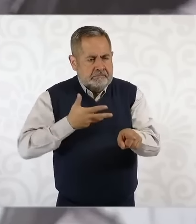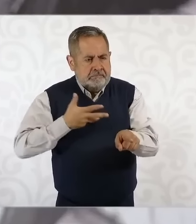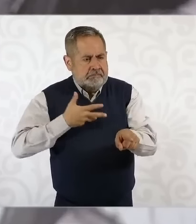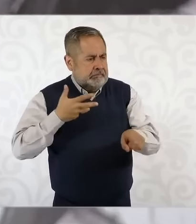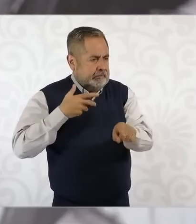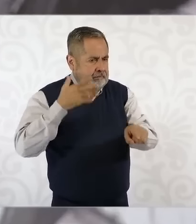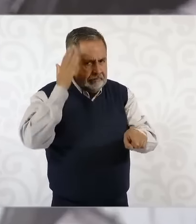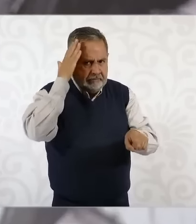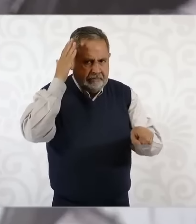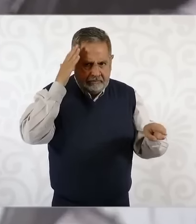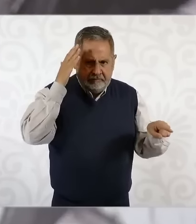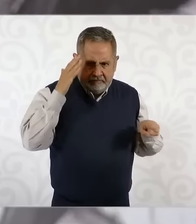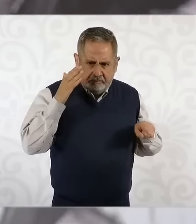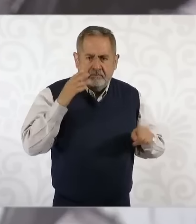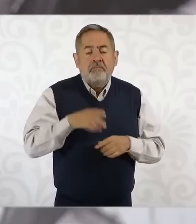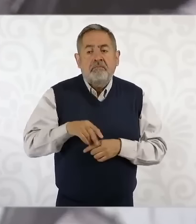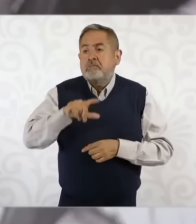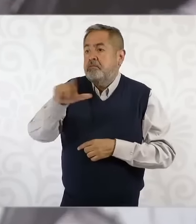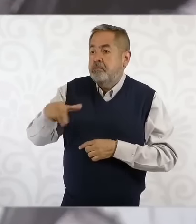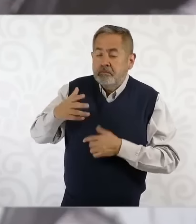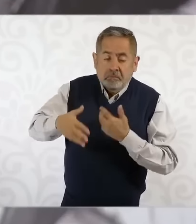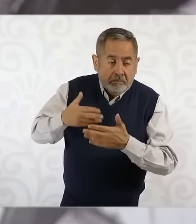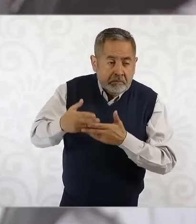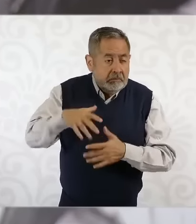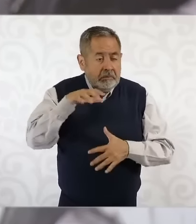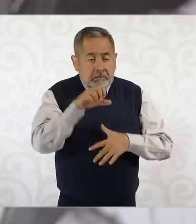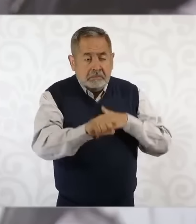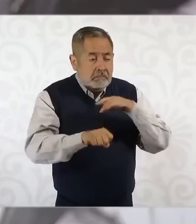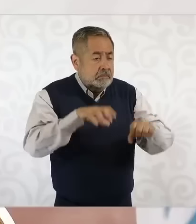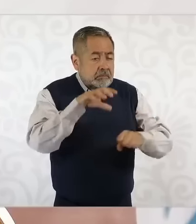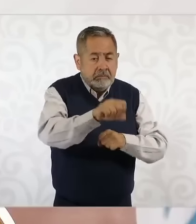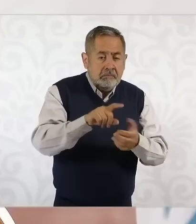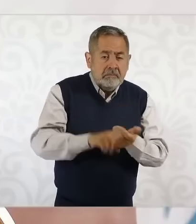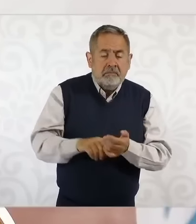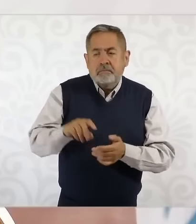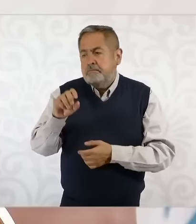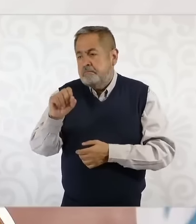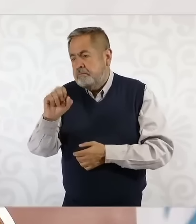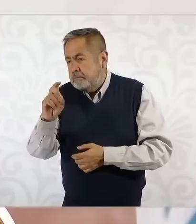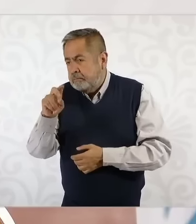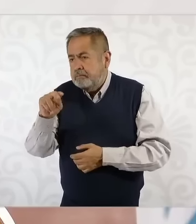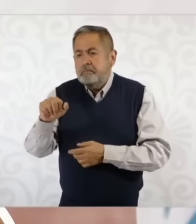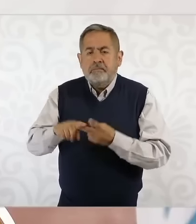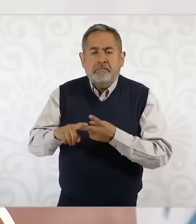habiendo detenciones por parte del gabinete de seguridad, de defensa de Marina y continúan